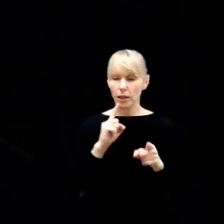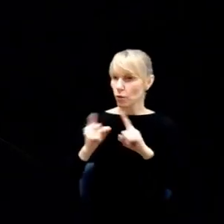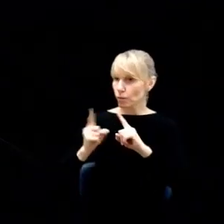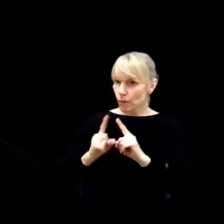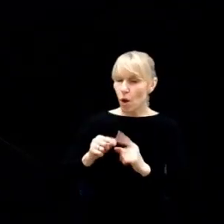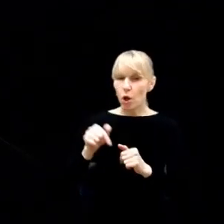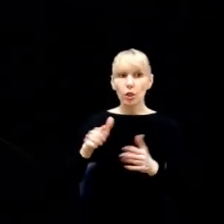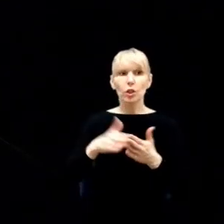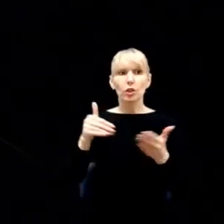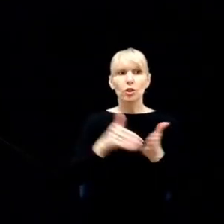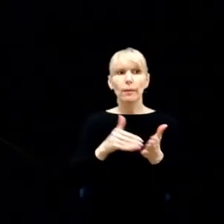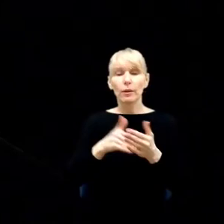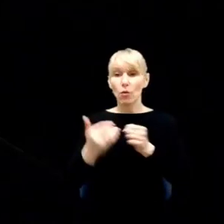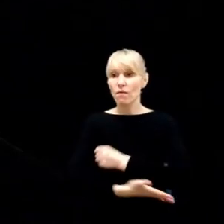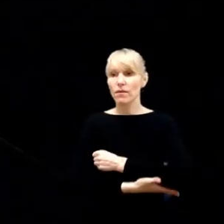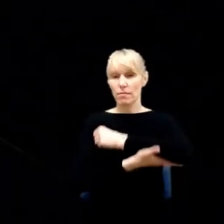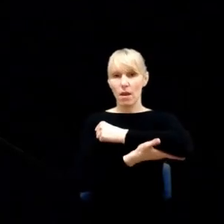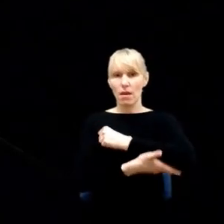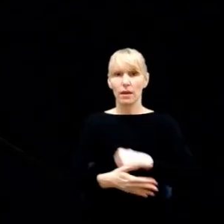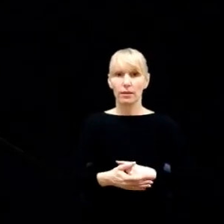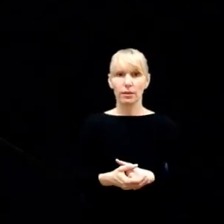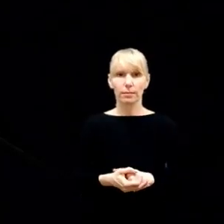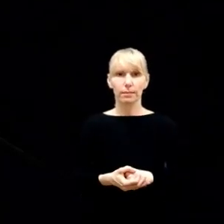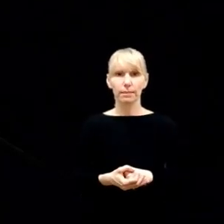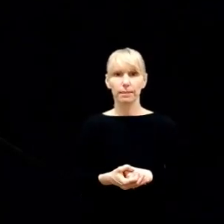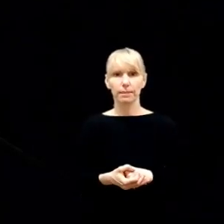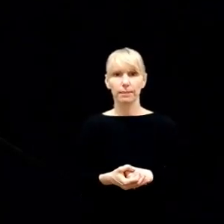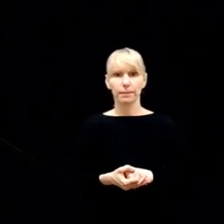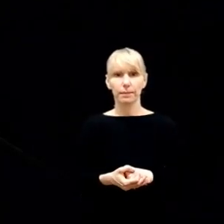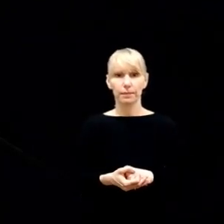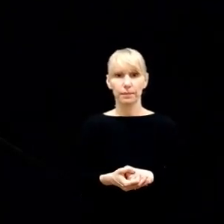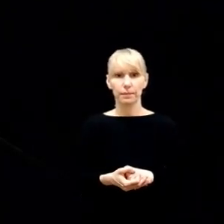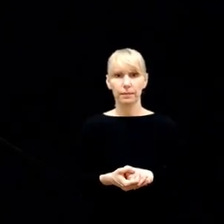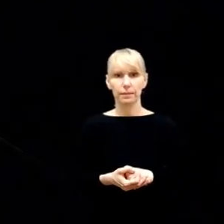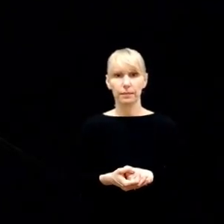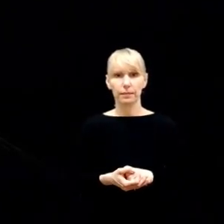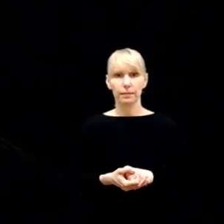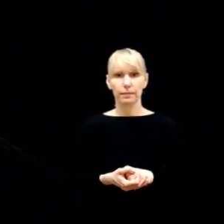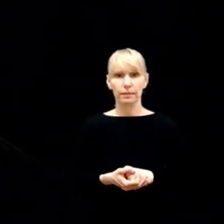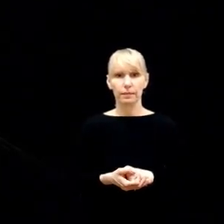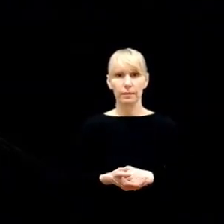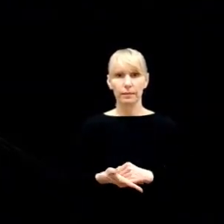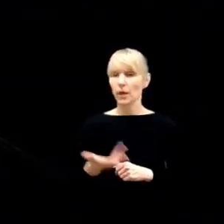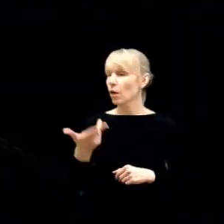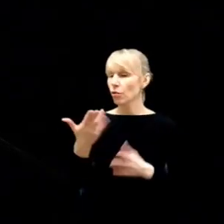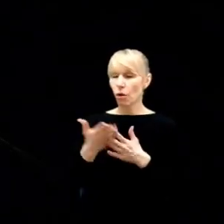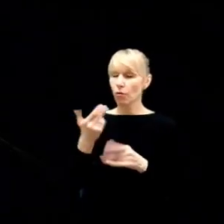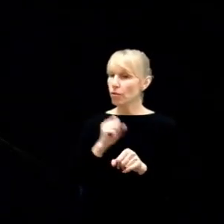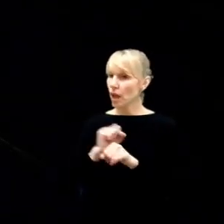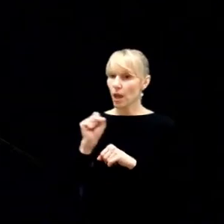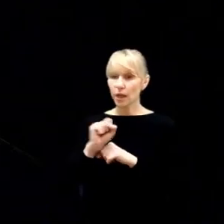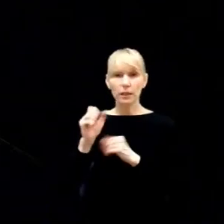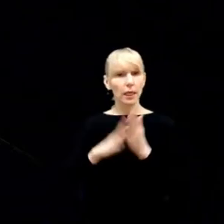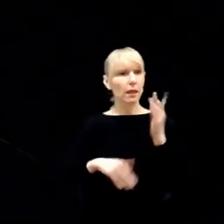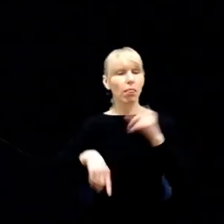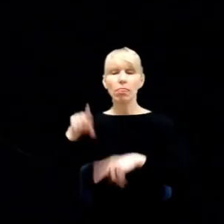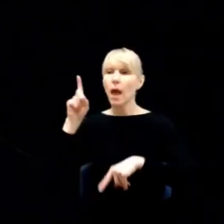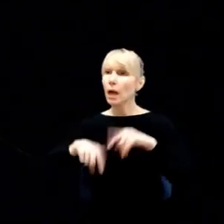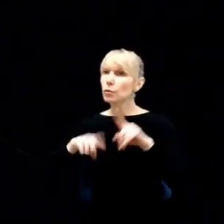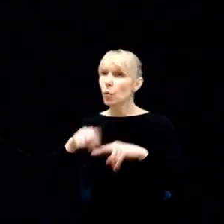Ponieważ on nie jest takim naturalnym potencjałem. Także w sprawach mieszkaniowych.